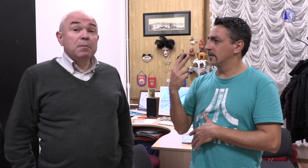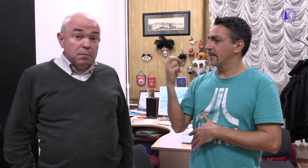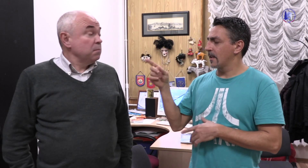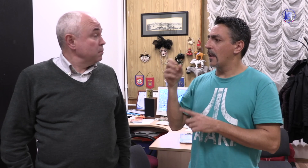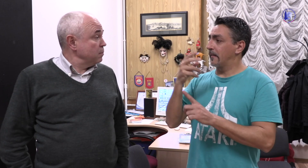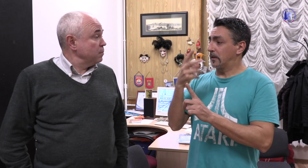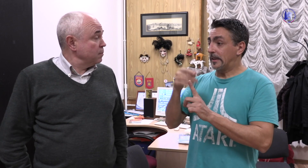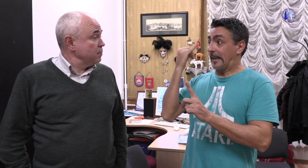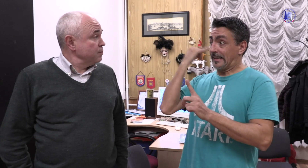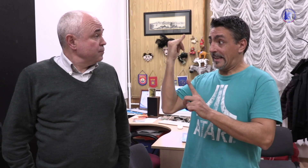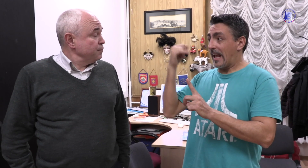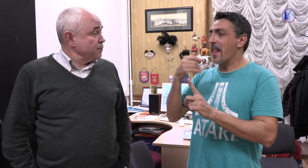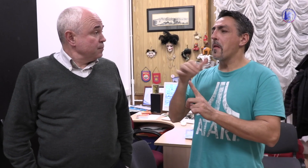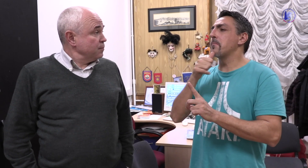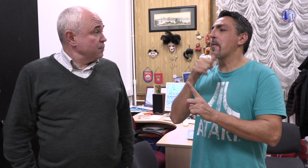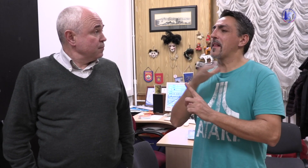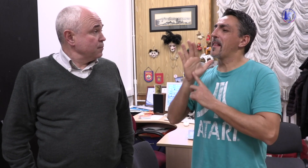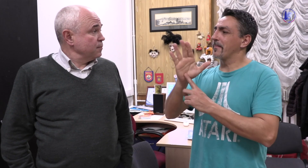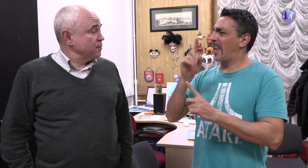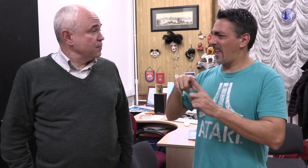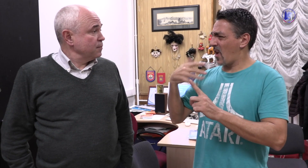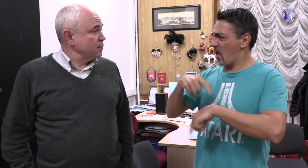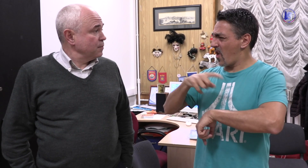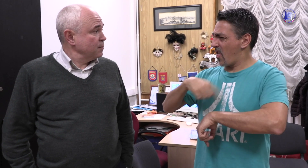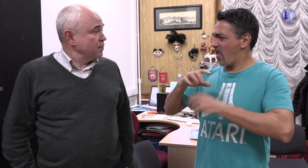Пробовал поставить – получилось нечто громоздкое.